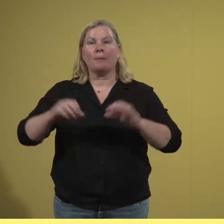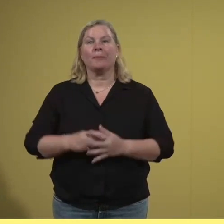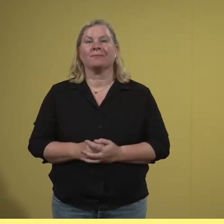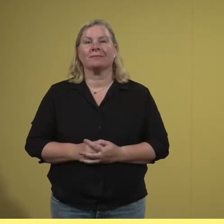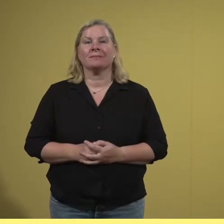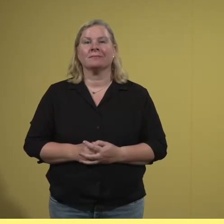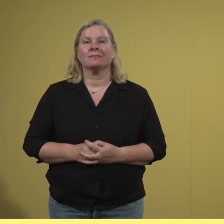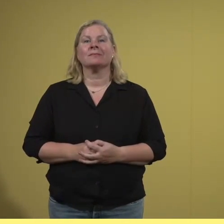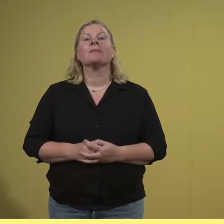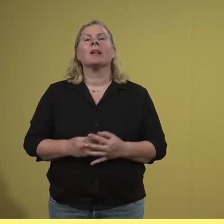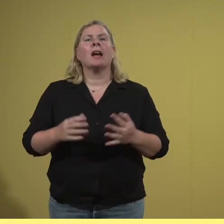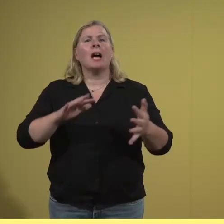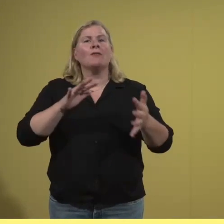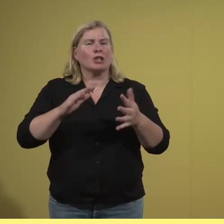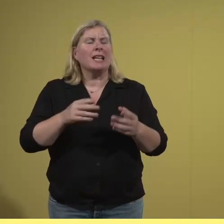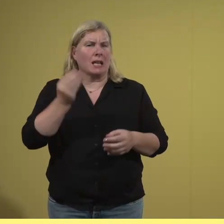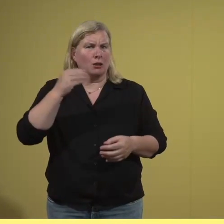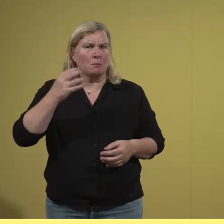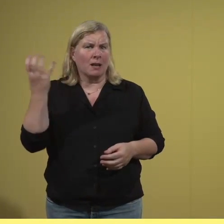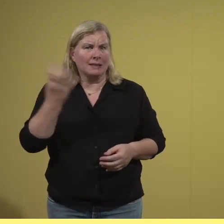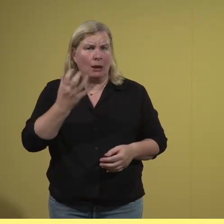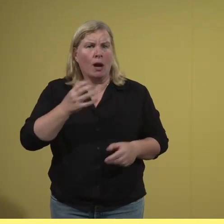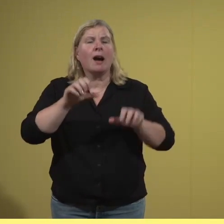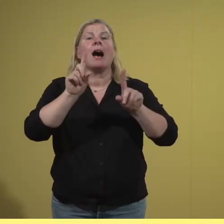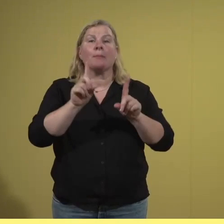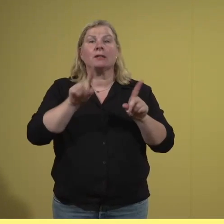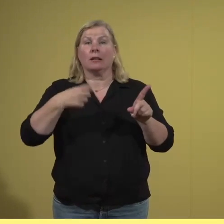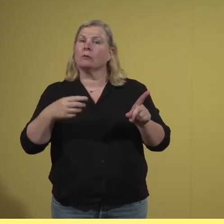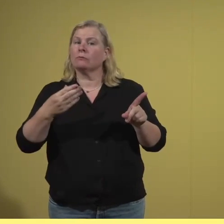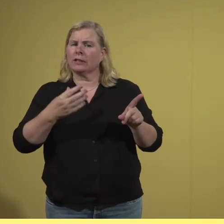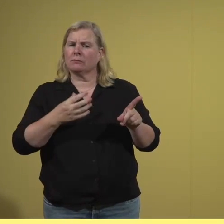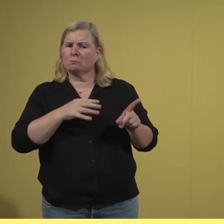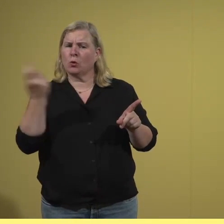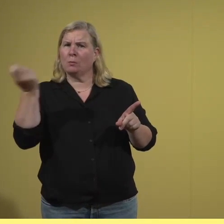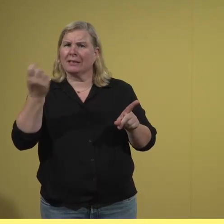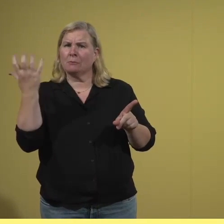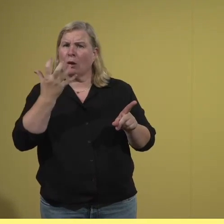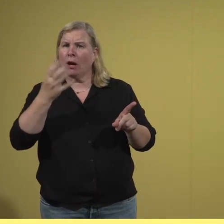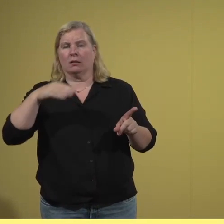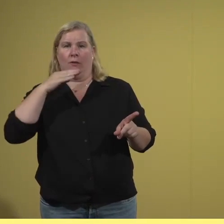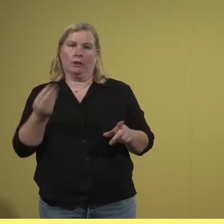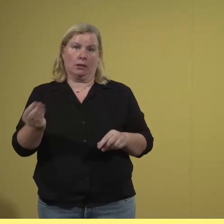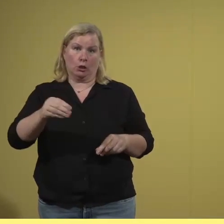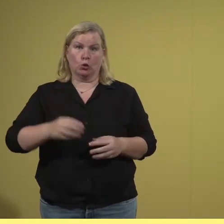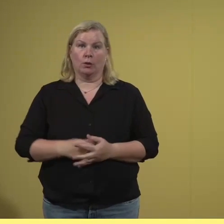Super, wunderbar. Jetzt wird wahrscheinlich ein bisschen sauer, aber das kann man ja noch nachsteuern mit Wasser. So, jetzt ist es lauwarm.